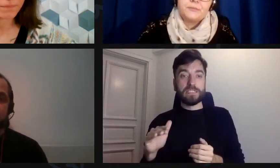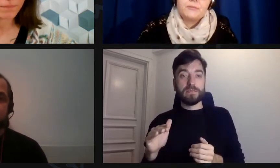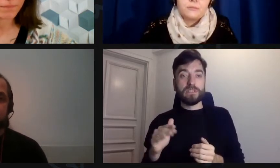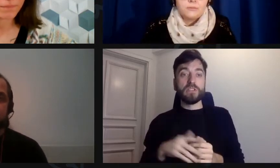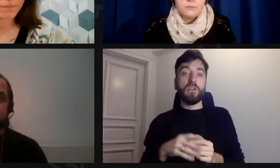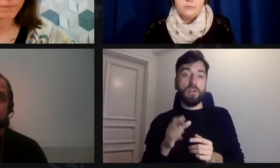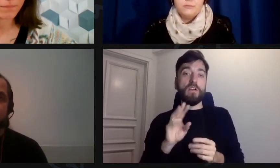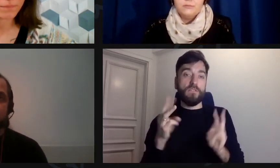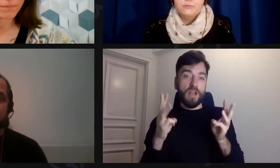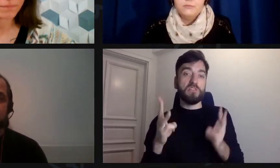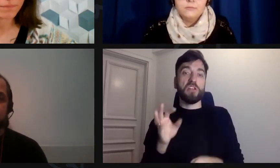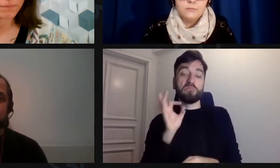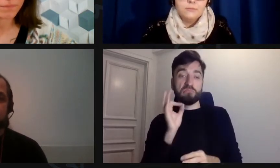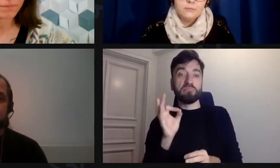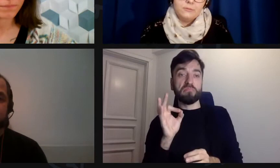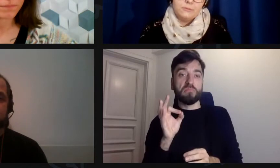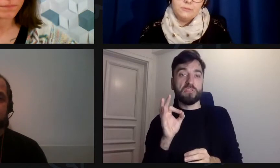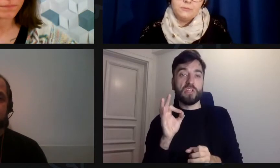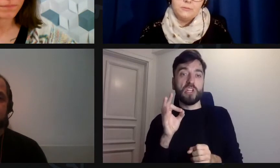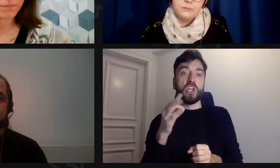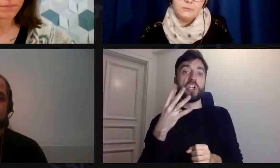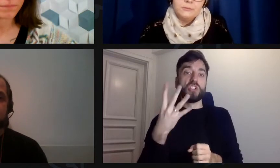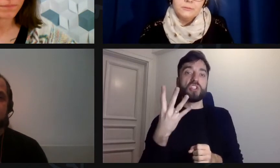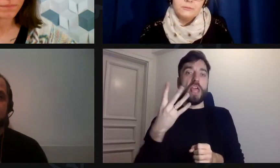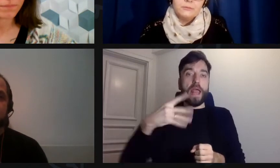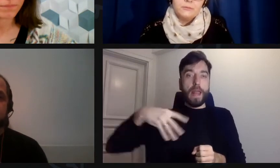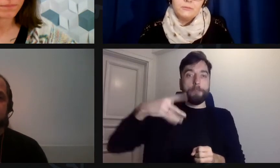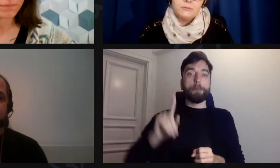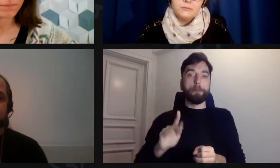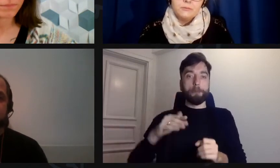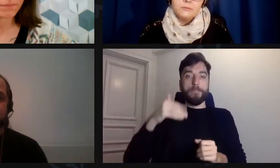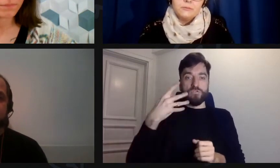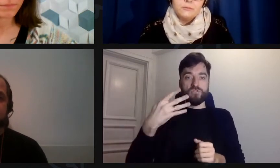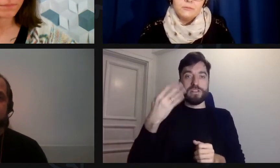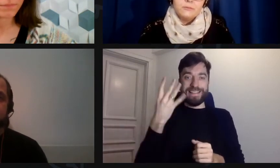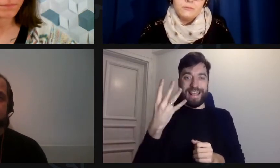bo mamy 4 metry wysokości, to nie jest nasza przestrzeń, jest to miejsce,